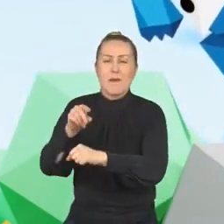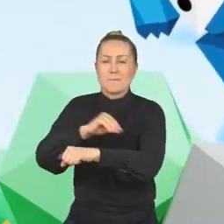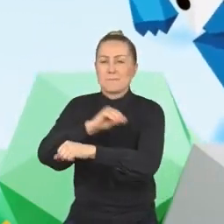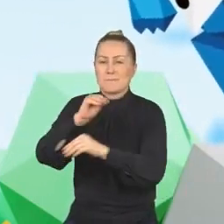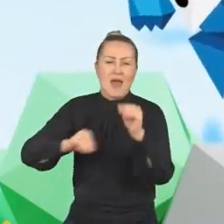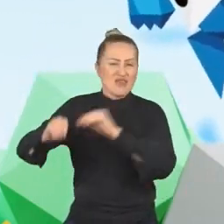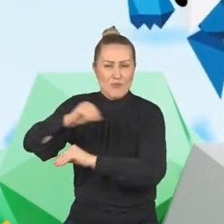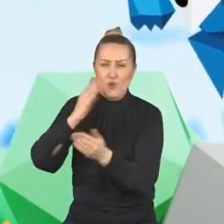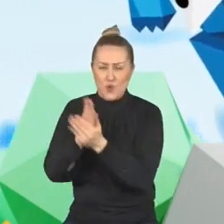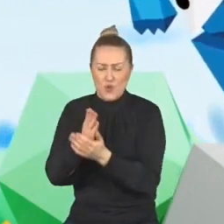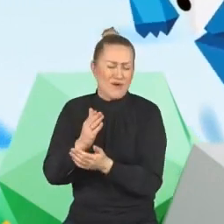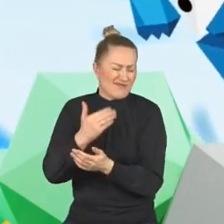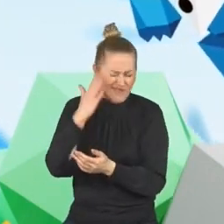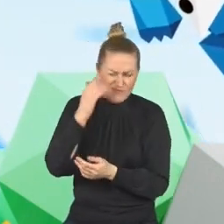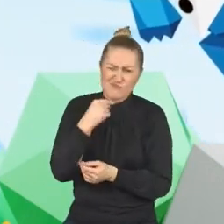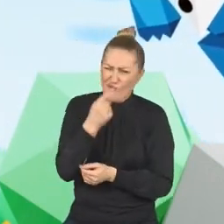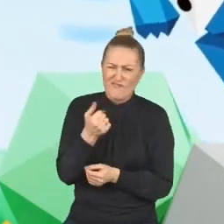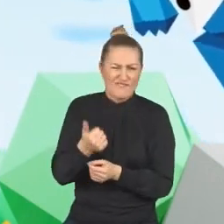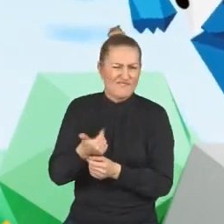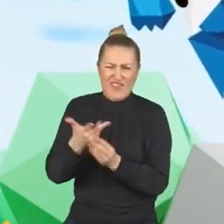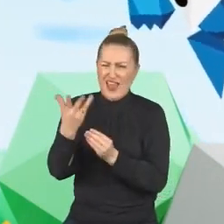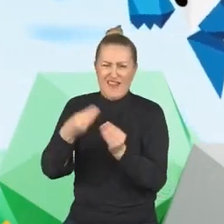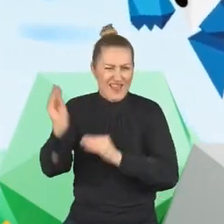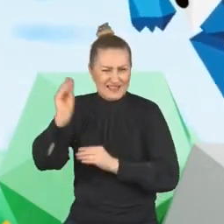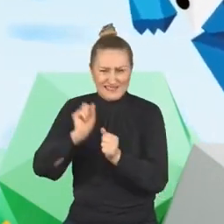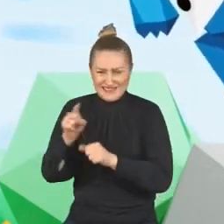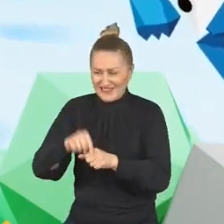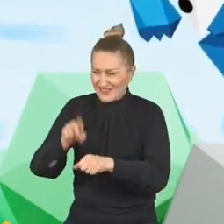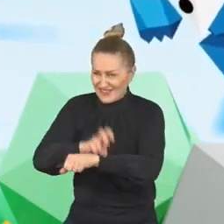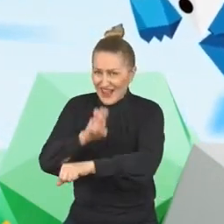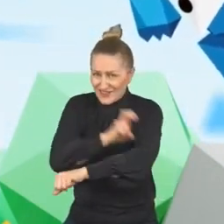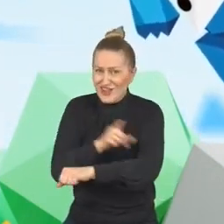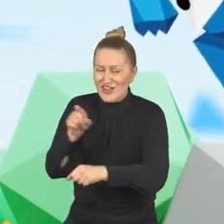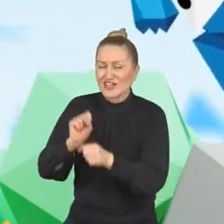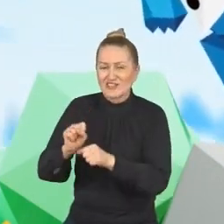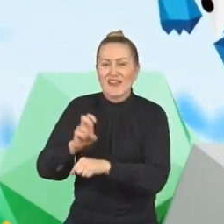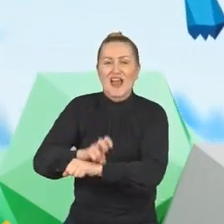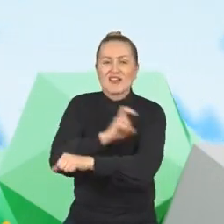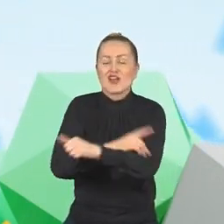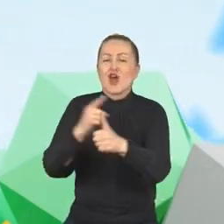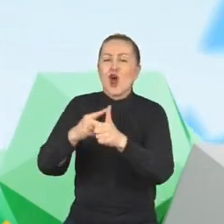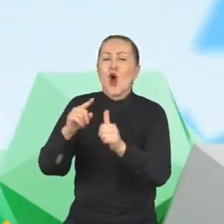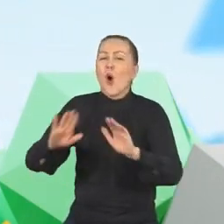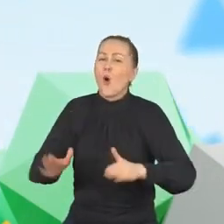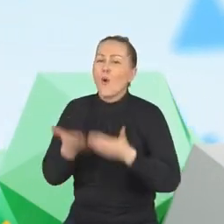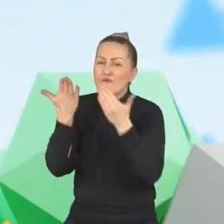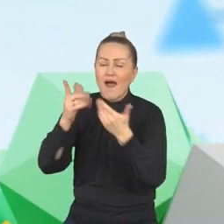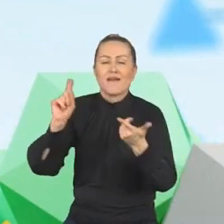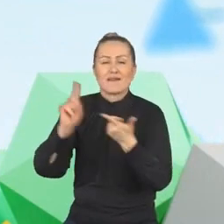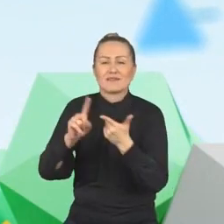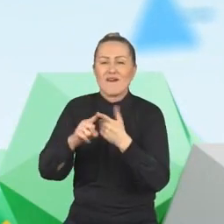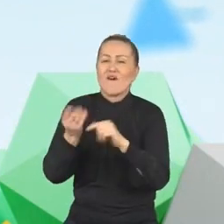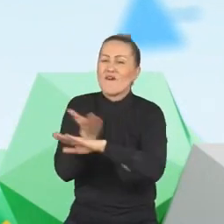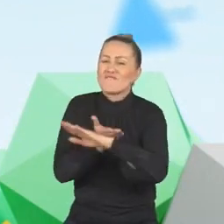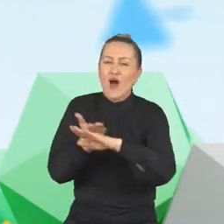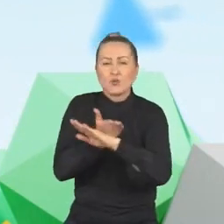ich jest dużo, dużo więcej, ale podsumujmy. Mamy technikę kozła ofiarnego, fałszywej alternatywy oraz dowodu